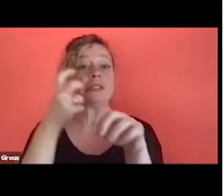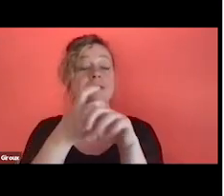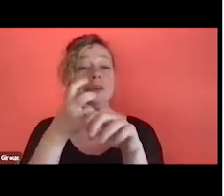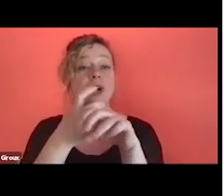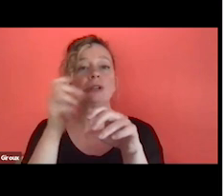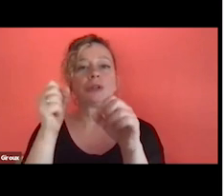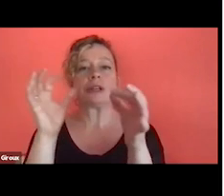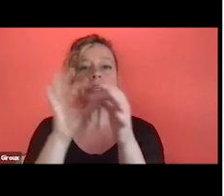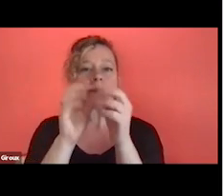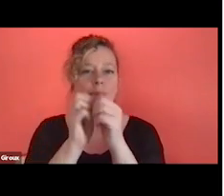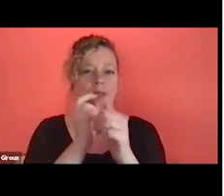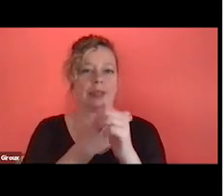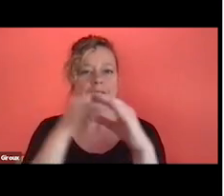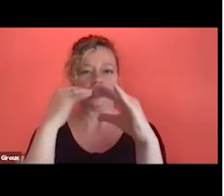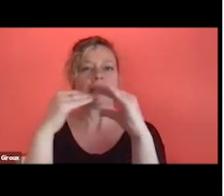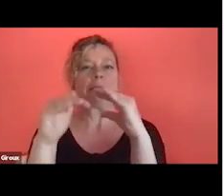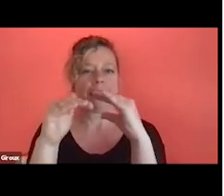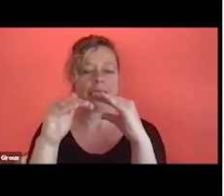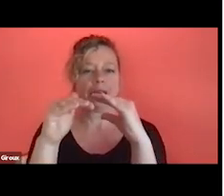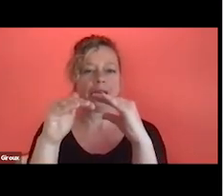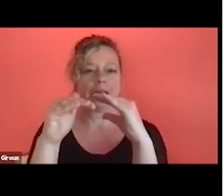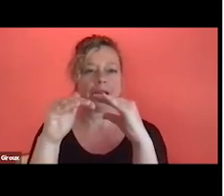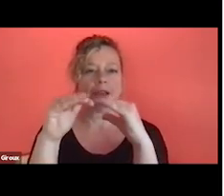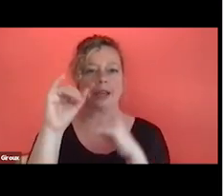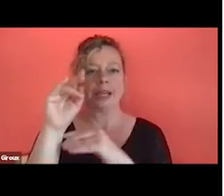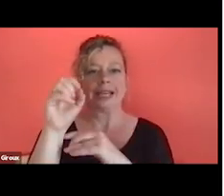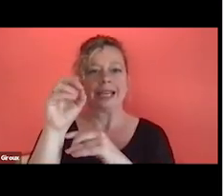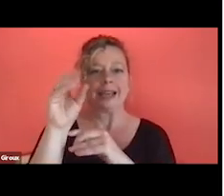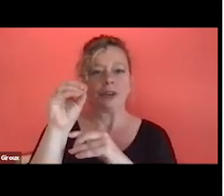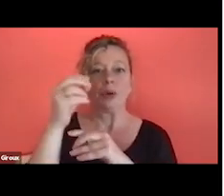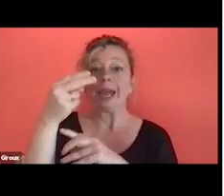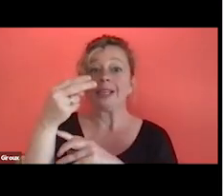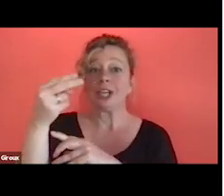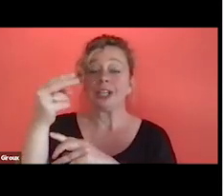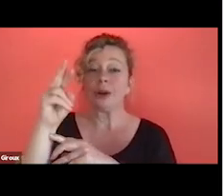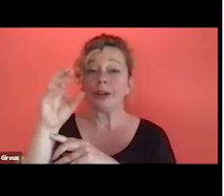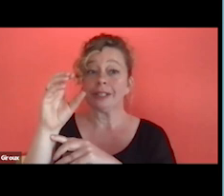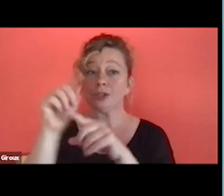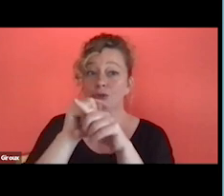pueden comunicarse con nosotros por correo electrónico a info@hhrctraining.org.